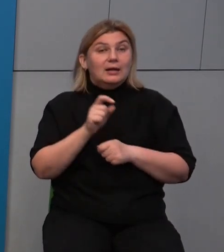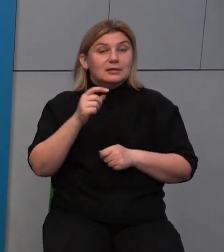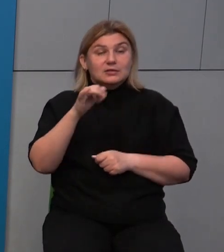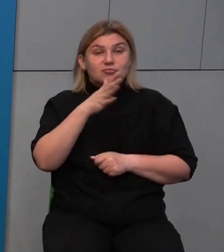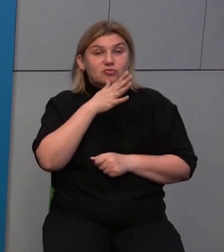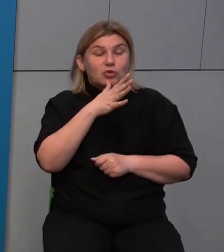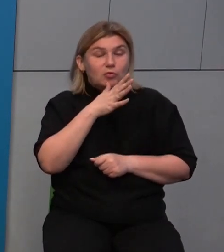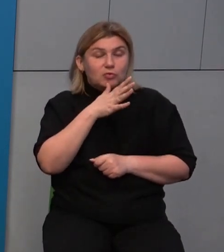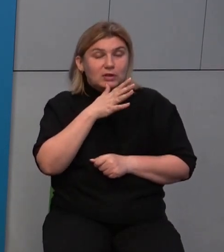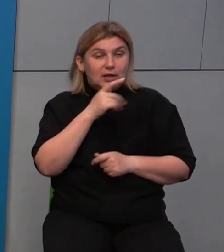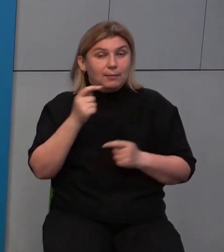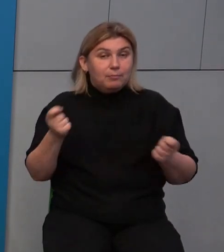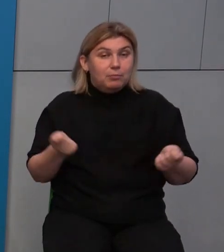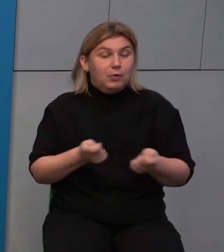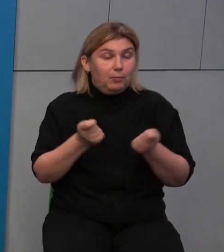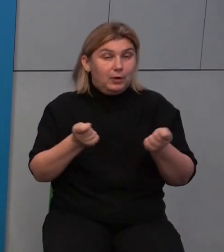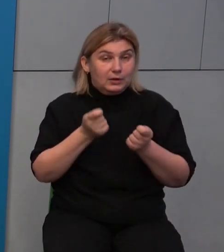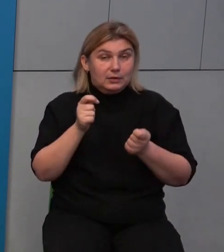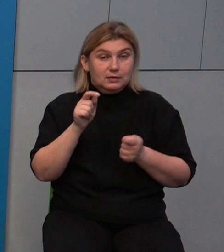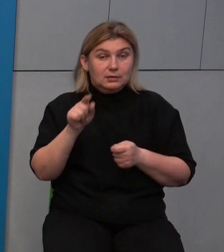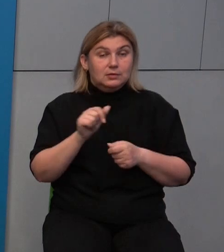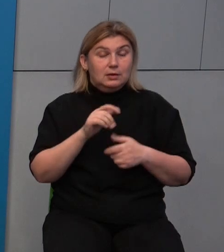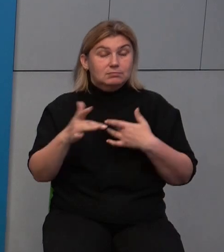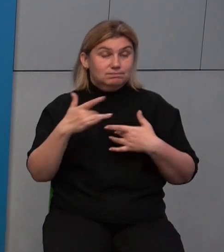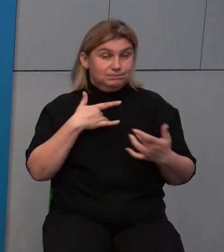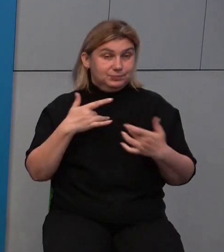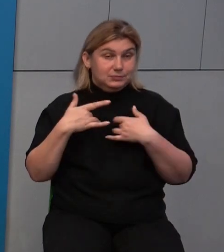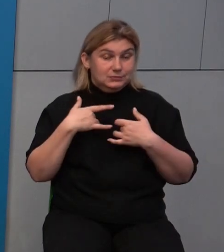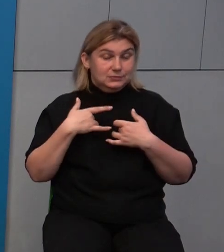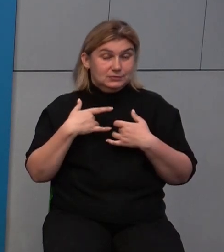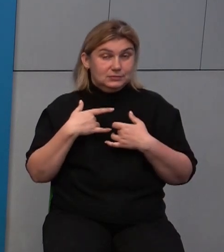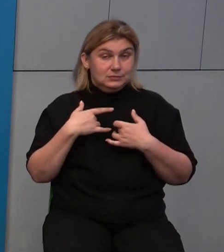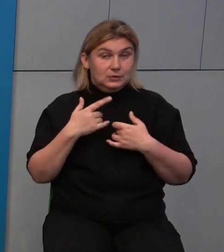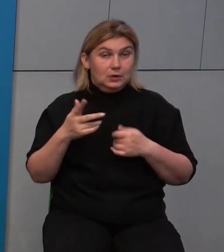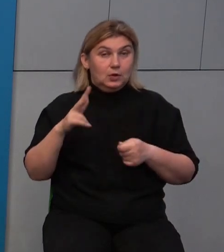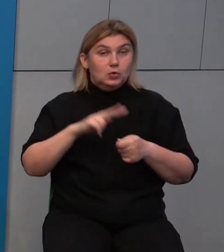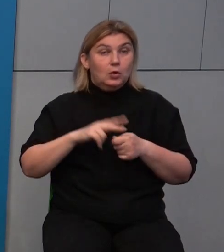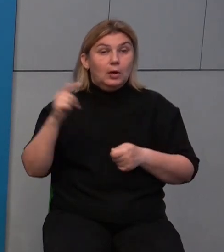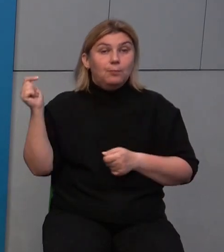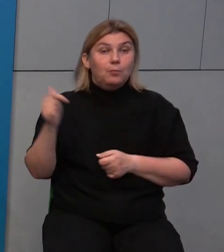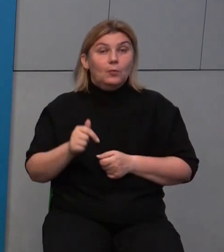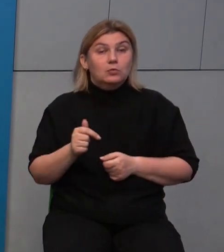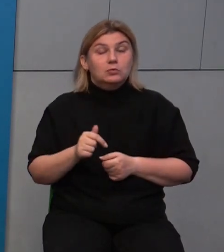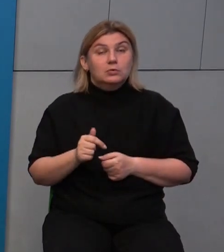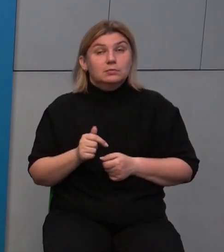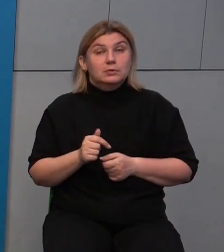I to jest kolejne to bolesne piętno, które musimy po prostu zrozumieć,